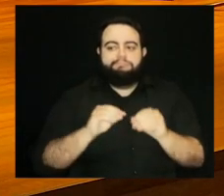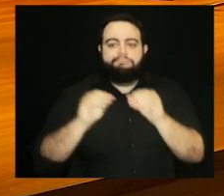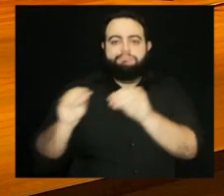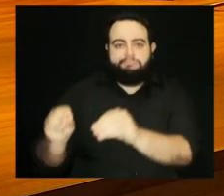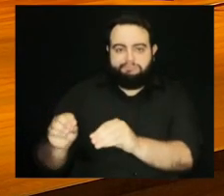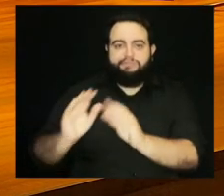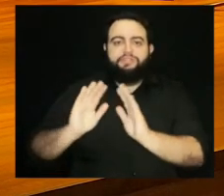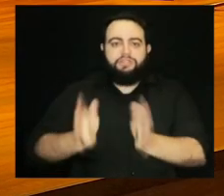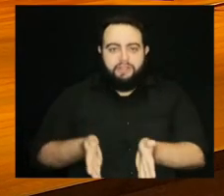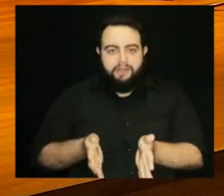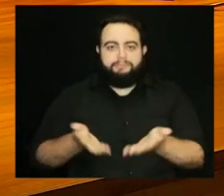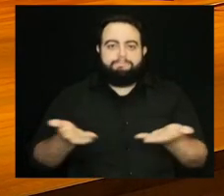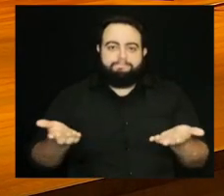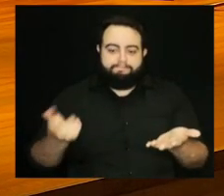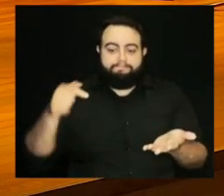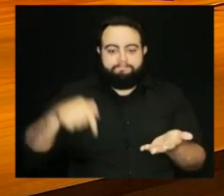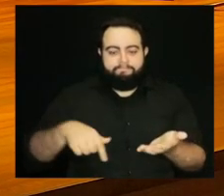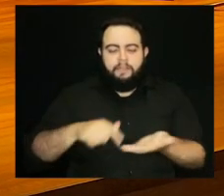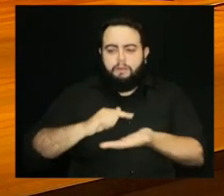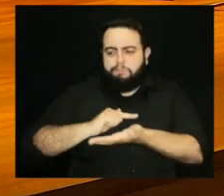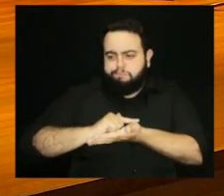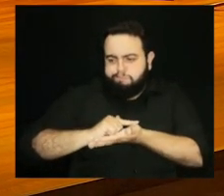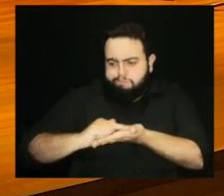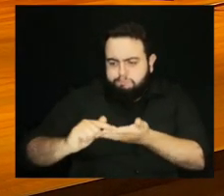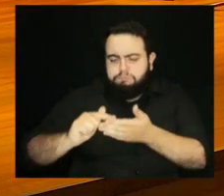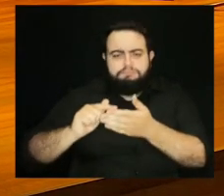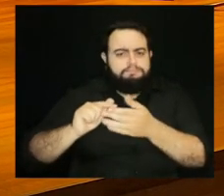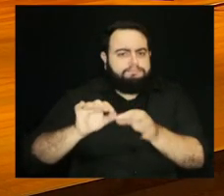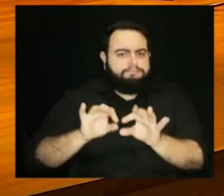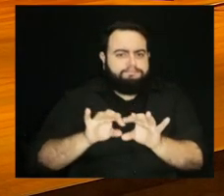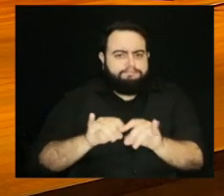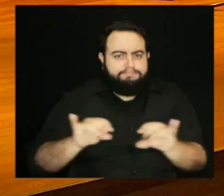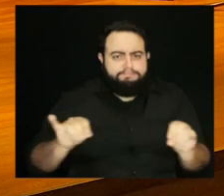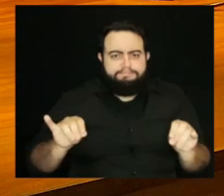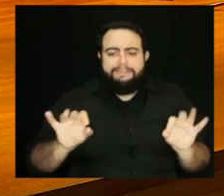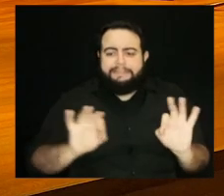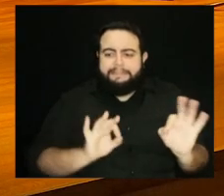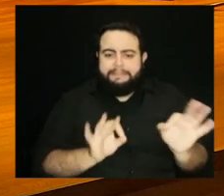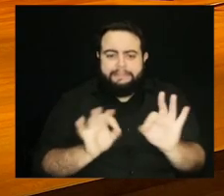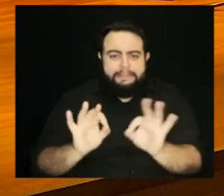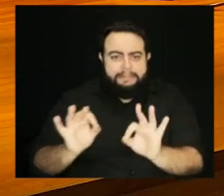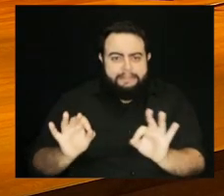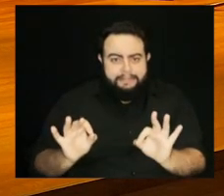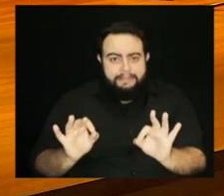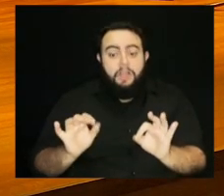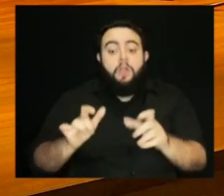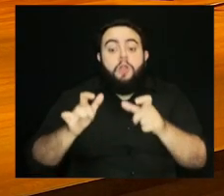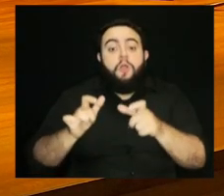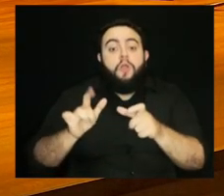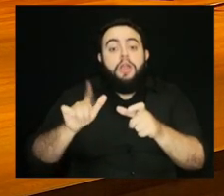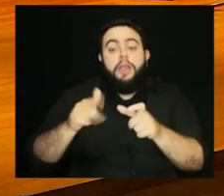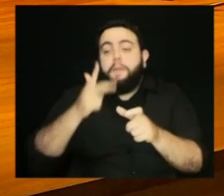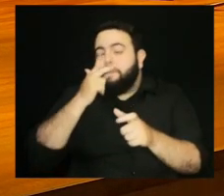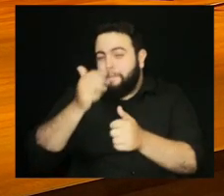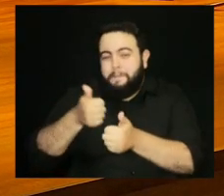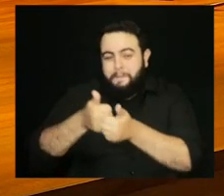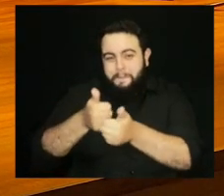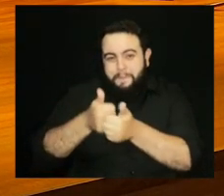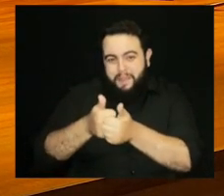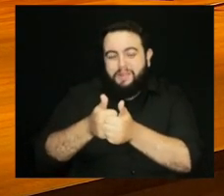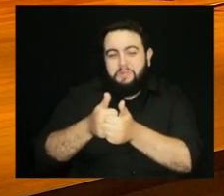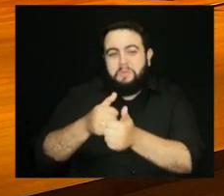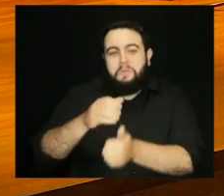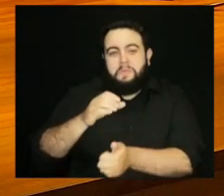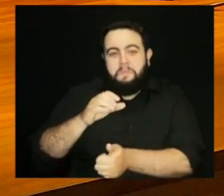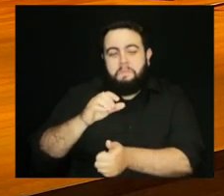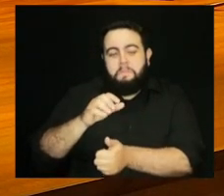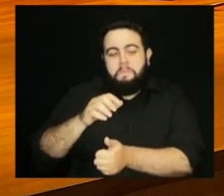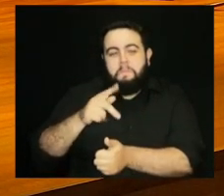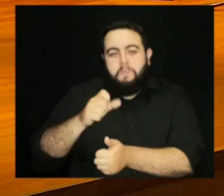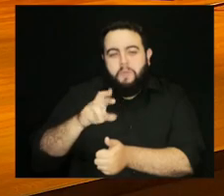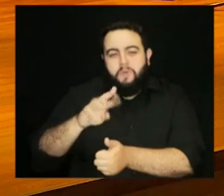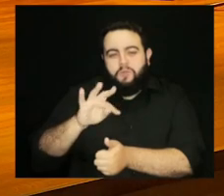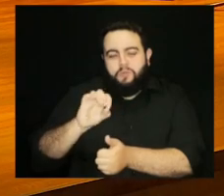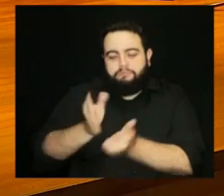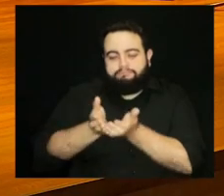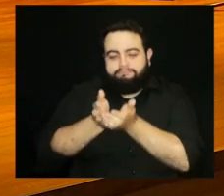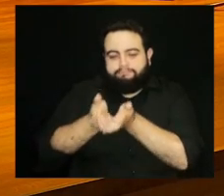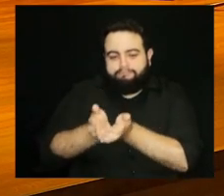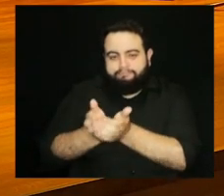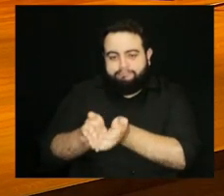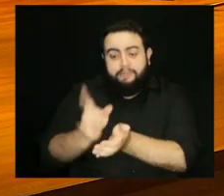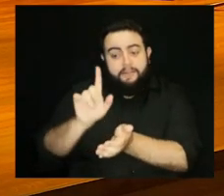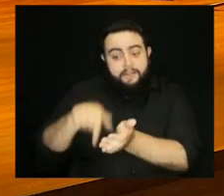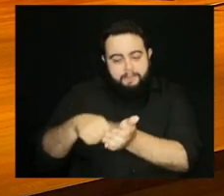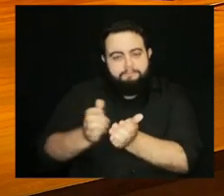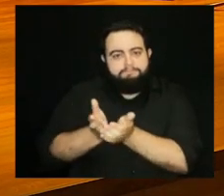gigantesca e onde é a ponta da cidade, ali onde é mais ou menos o cais do porto hoje, era o o porto;